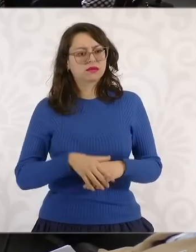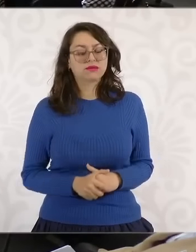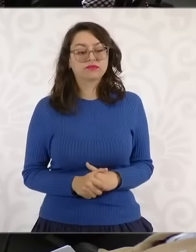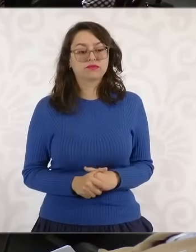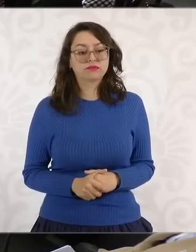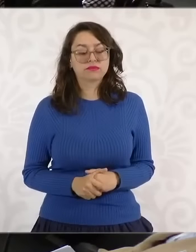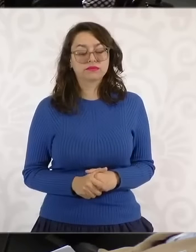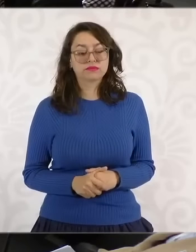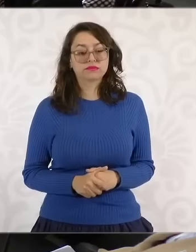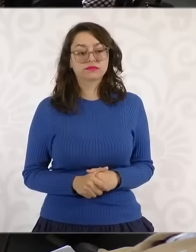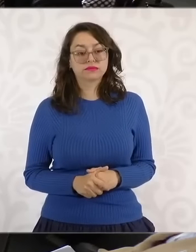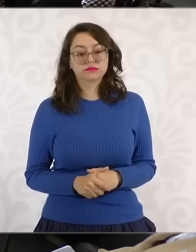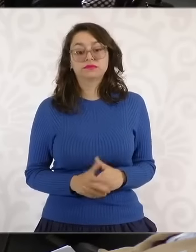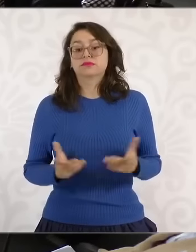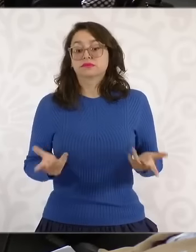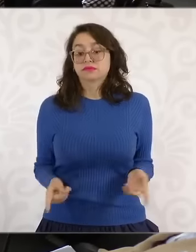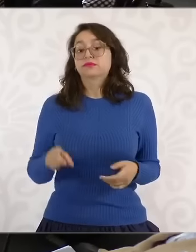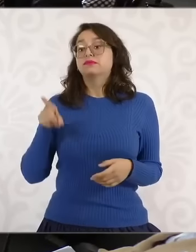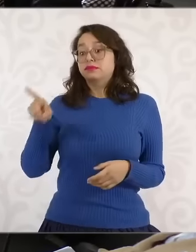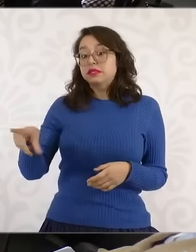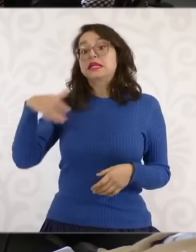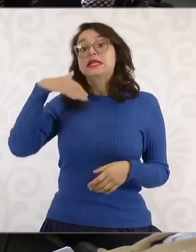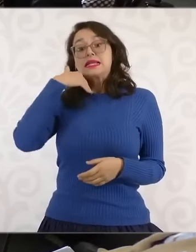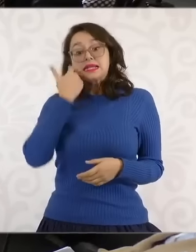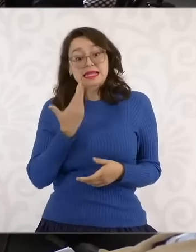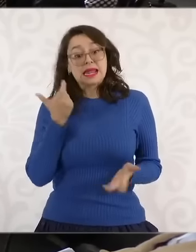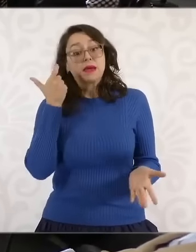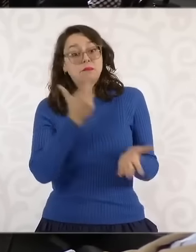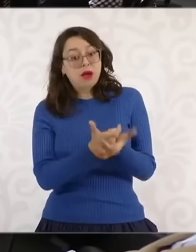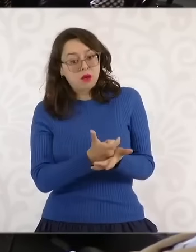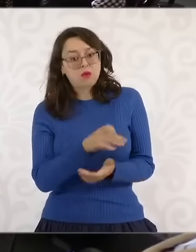dice, "En caso de intención de pago, podrá solicitar ajustes conforme a las sentencias de